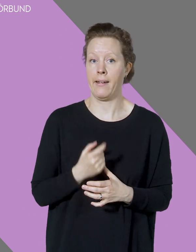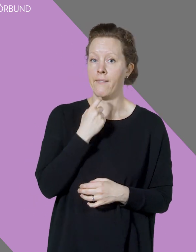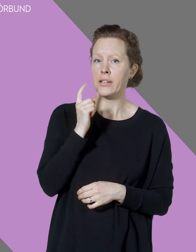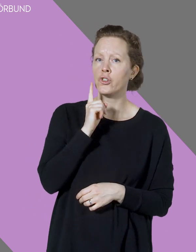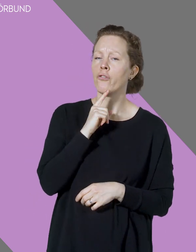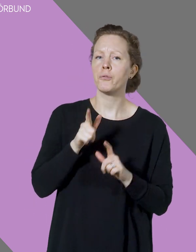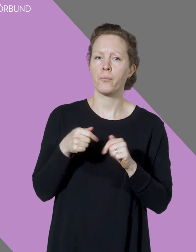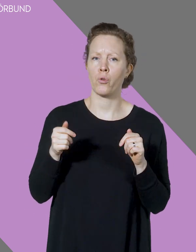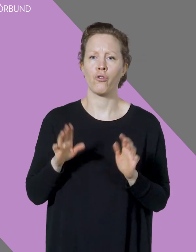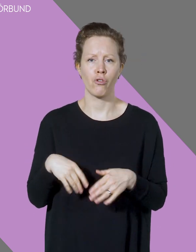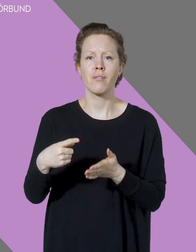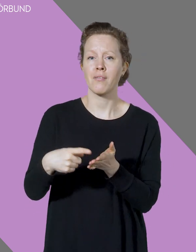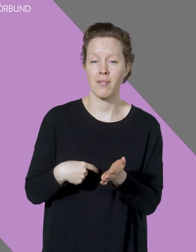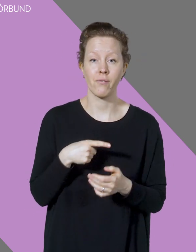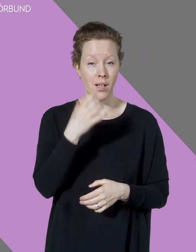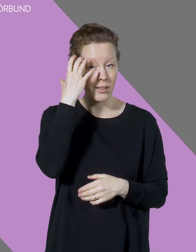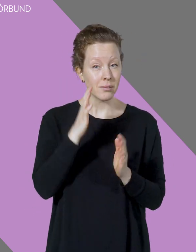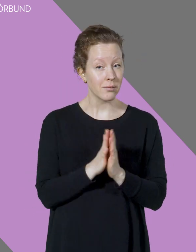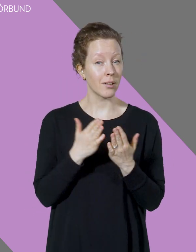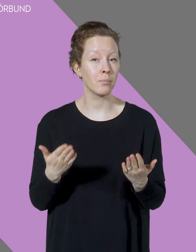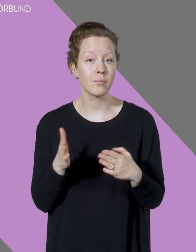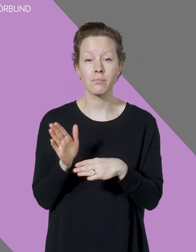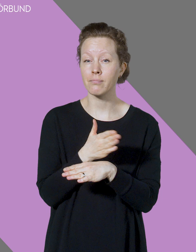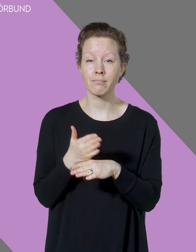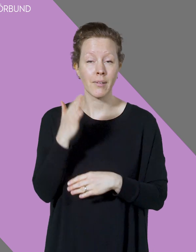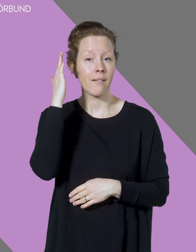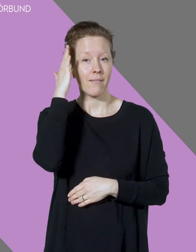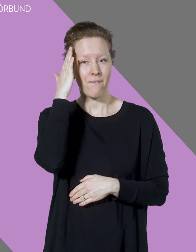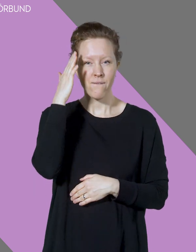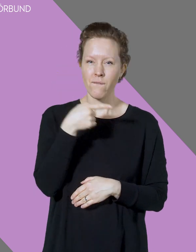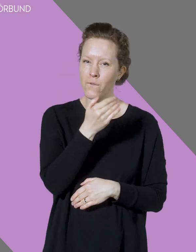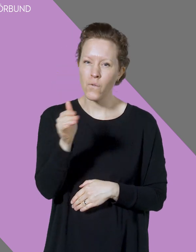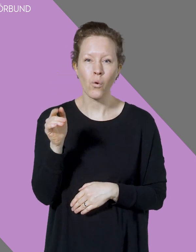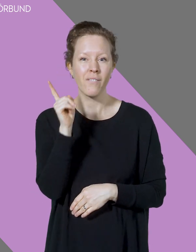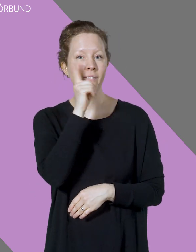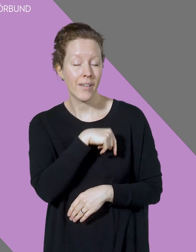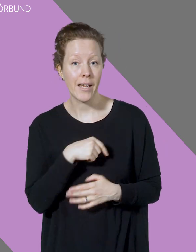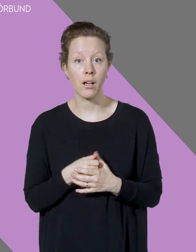Finlands Dövas Förbund krävde att Helsingin Sanomat rättar den felaktiga uppgiften -